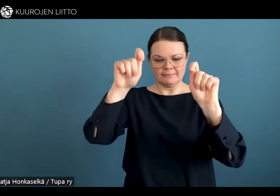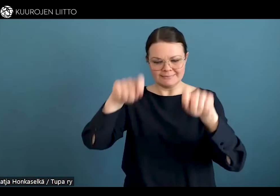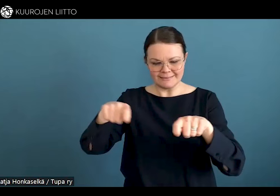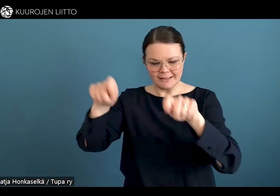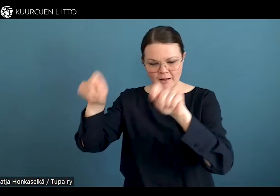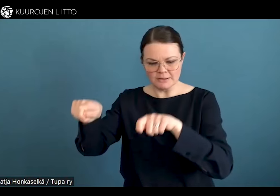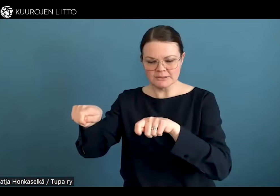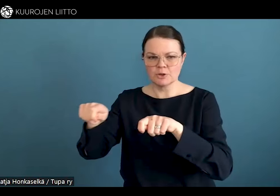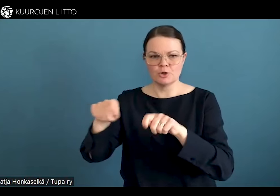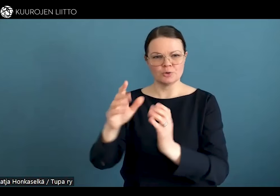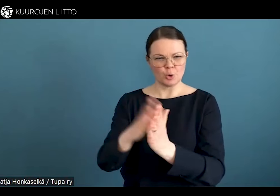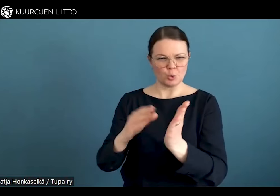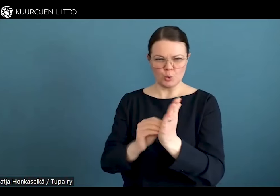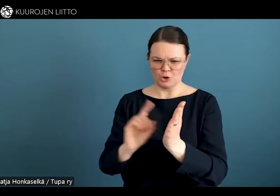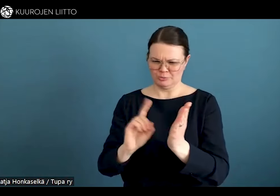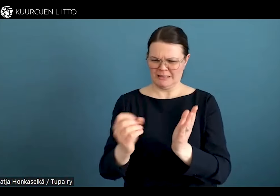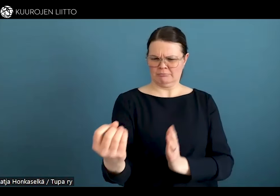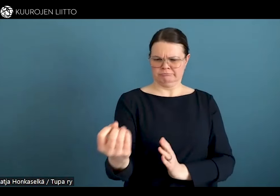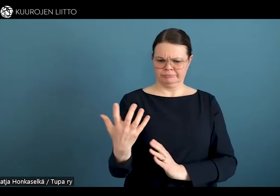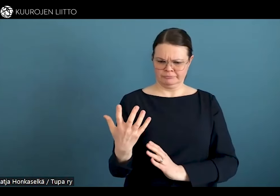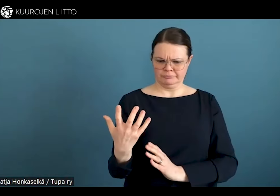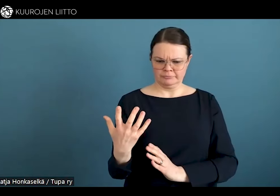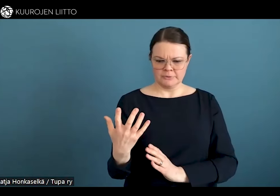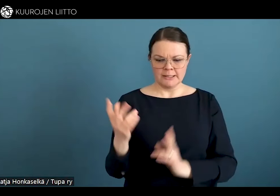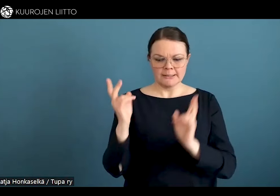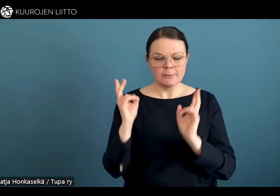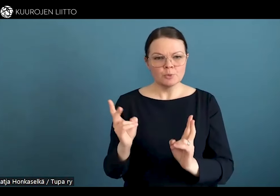mitä niiden esittämät tulokset tarkoittavat sekä se, -